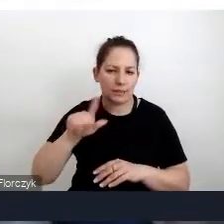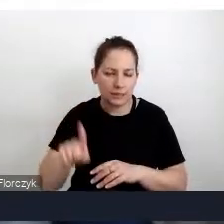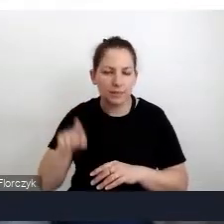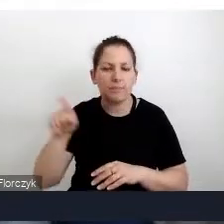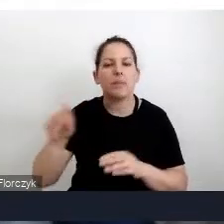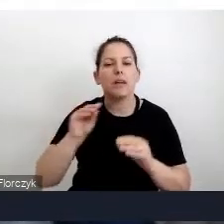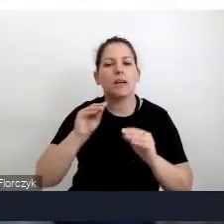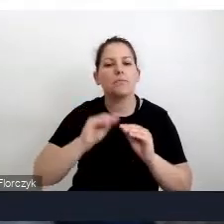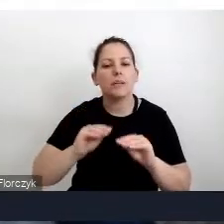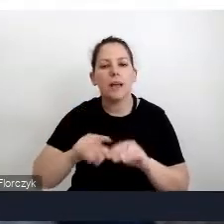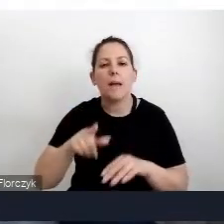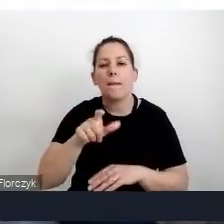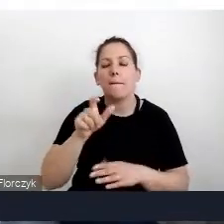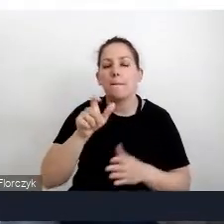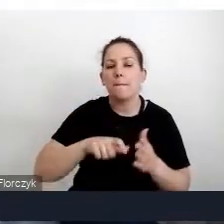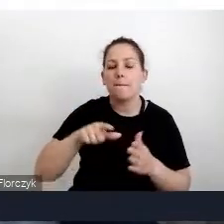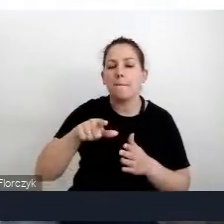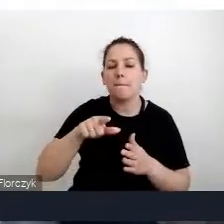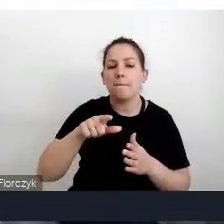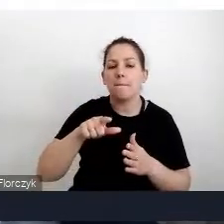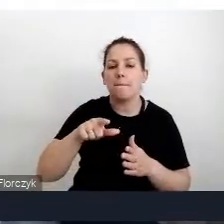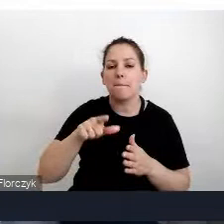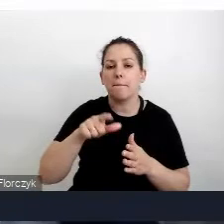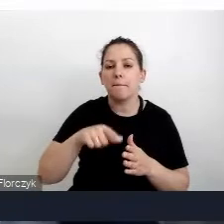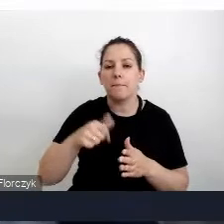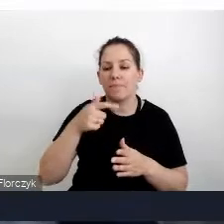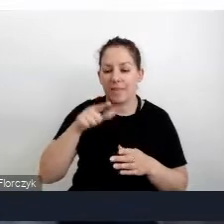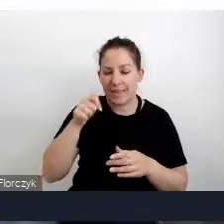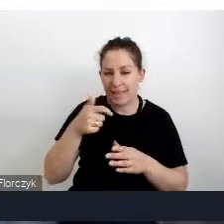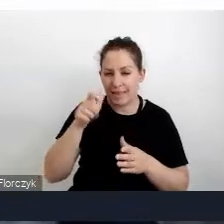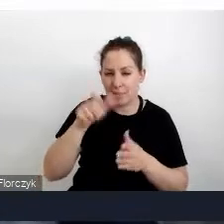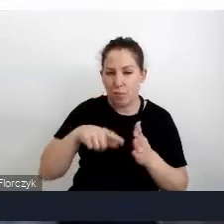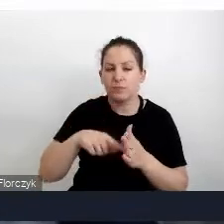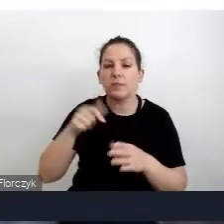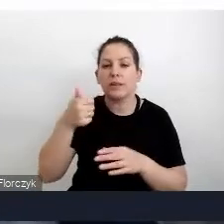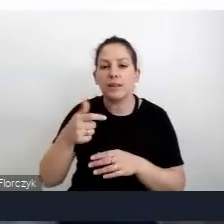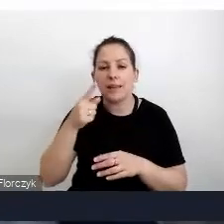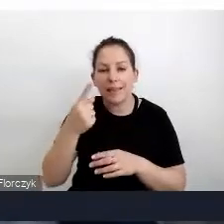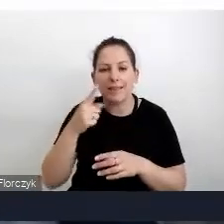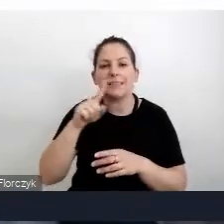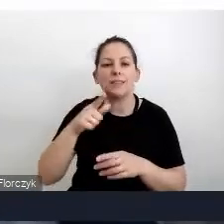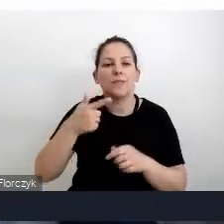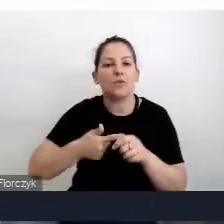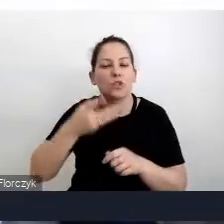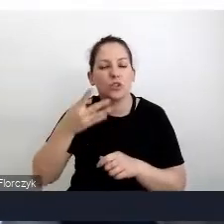Płocki CIFAL jest jednym z 24 centr szkoleniowych w całym świecie.